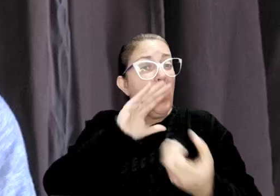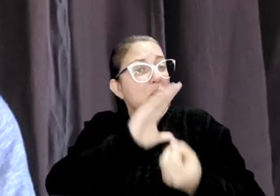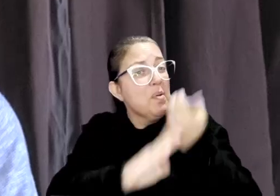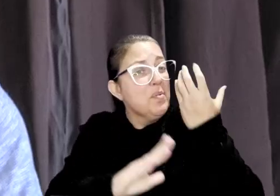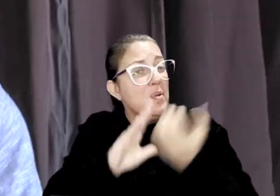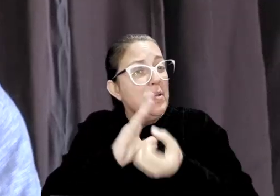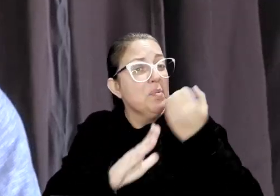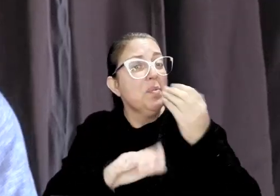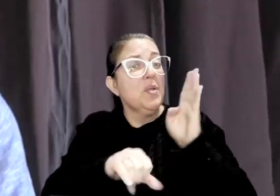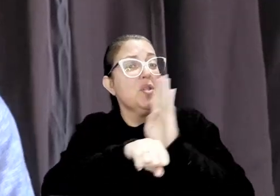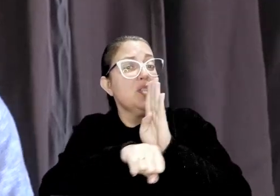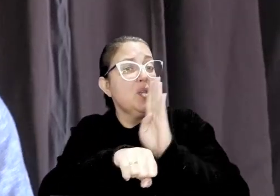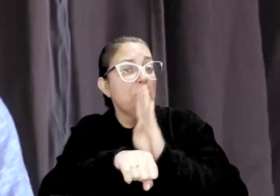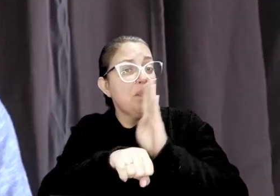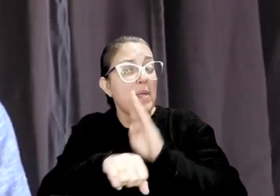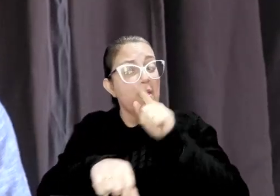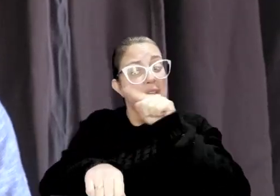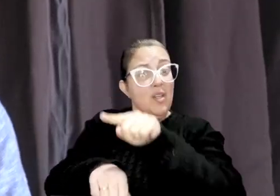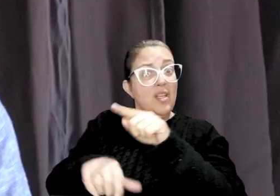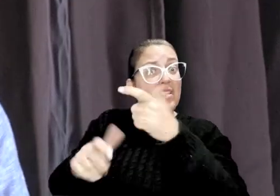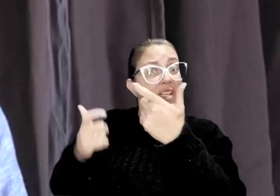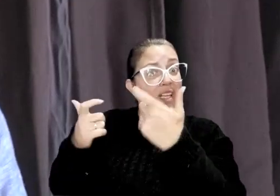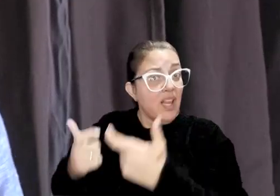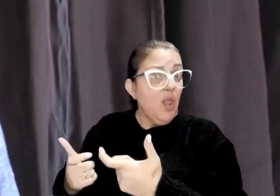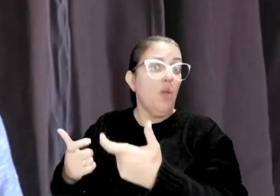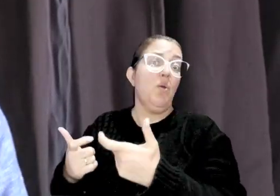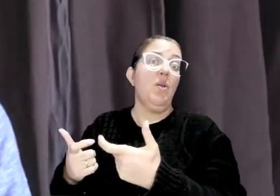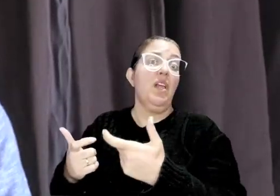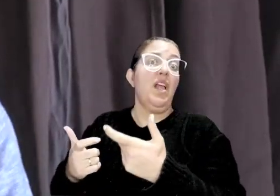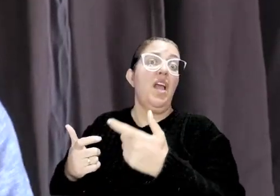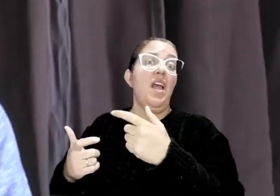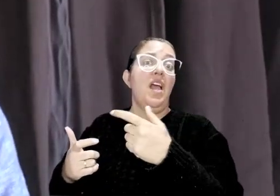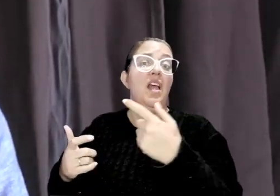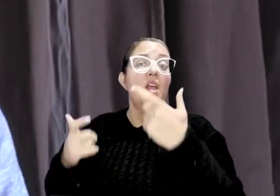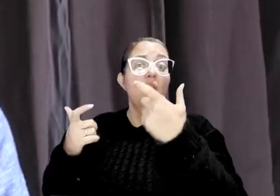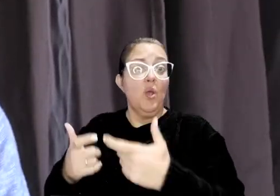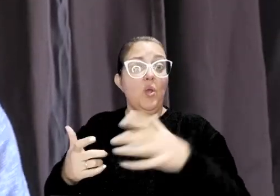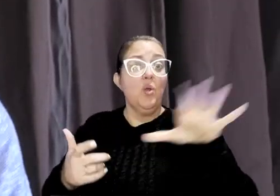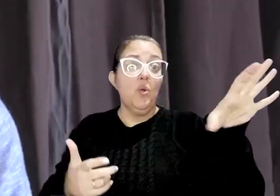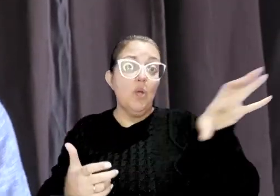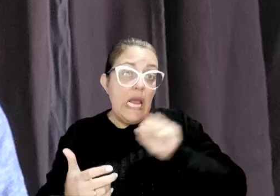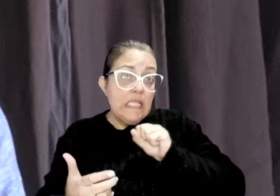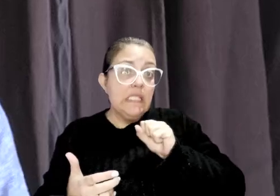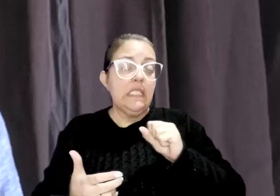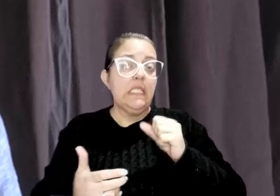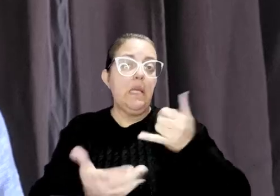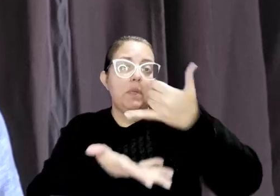né os terminais de recebimento de óleo que são localizados na Zona Costeira por receber Muito